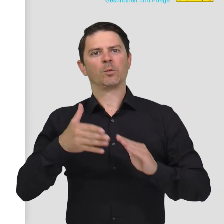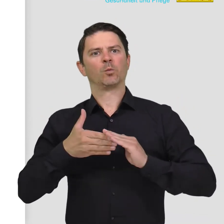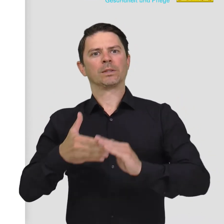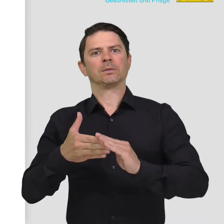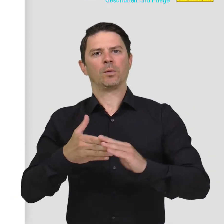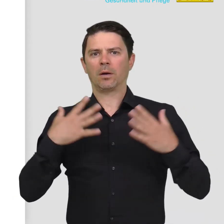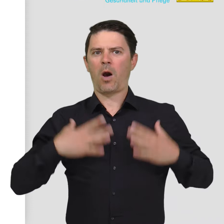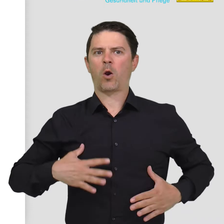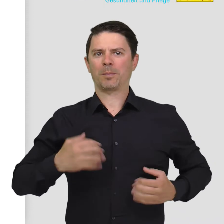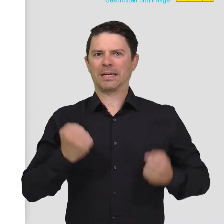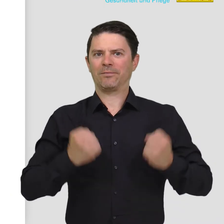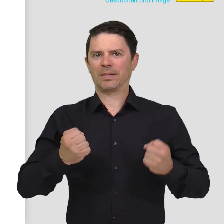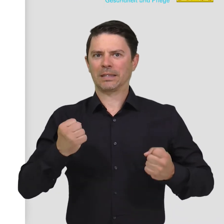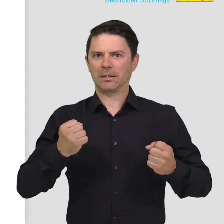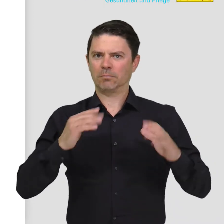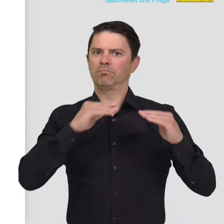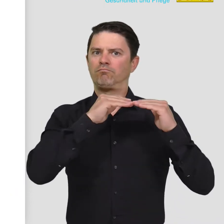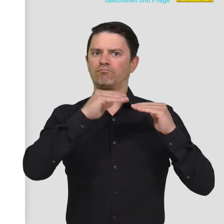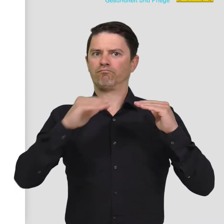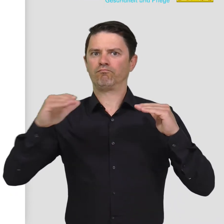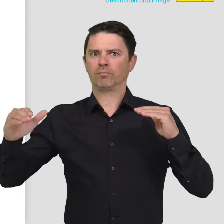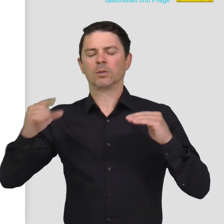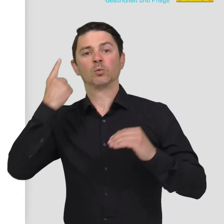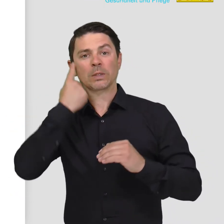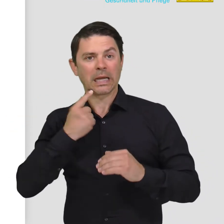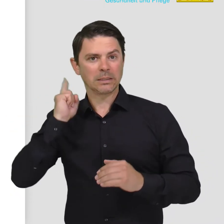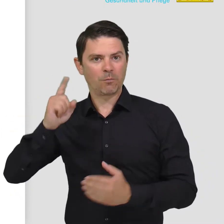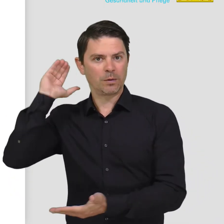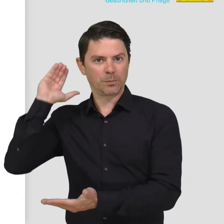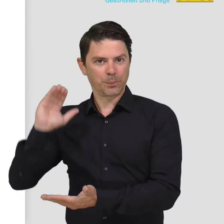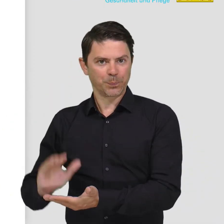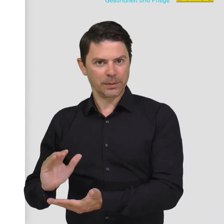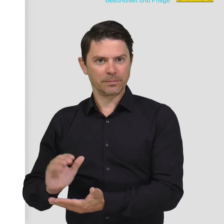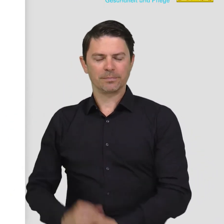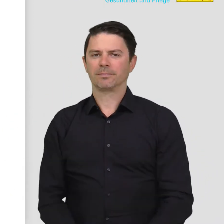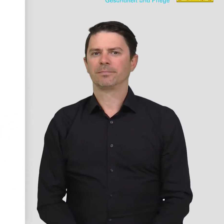unterstützt ein normales Körpergewicht und baut Stress ab.